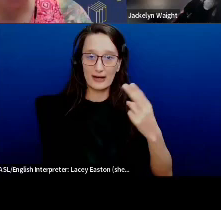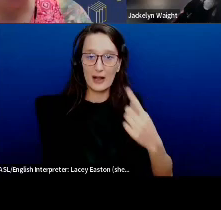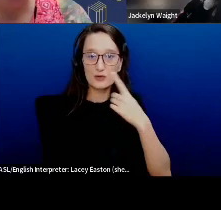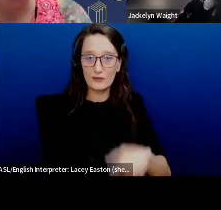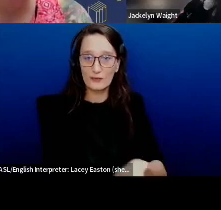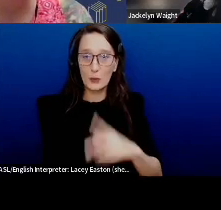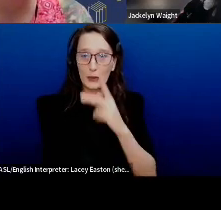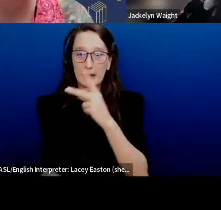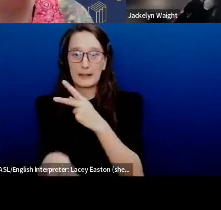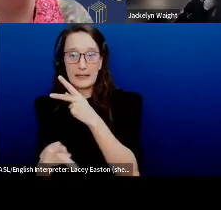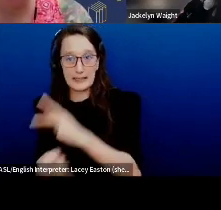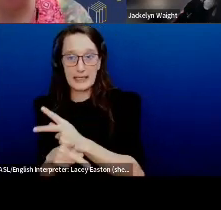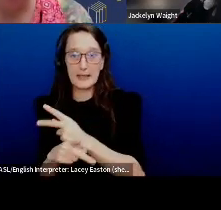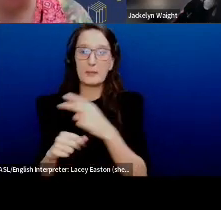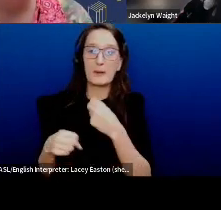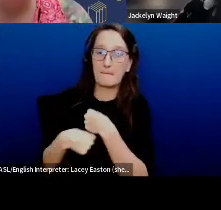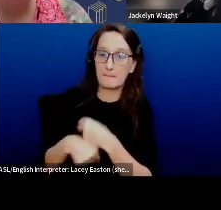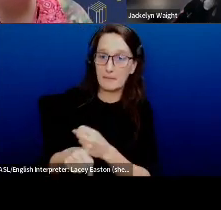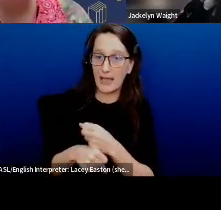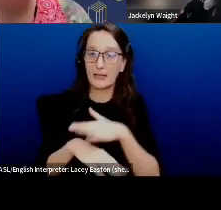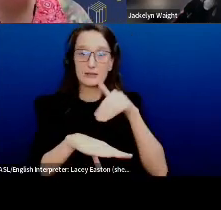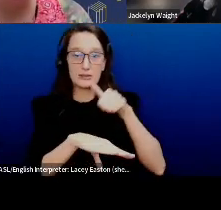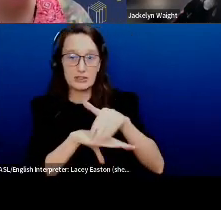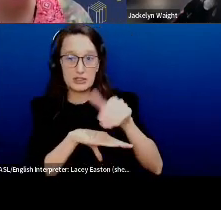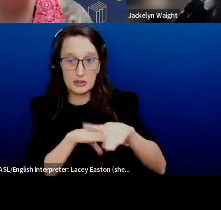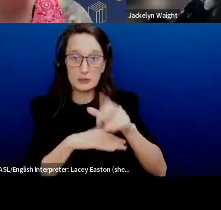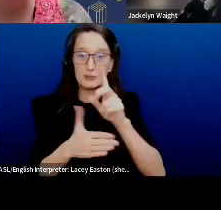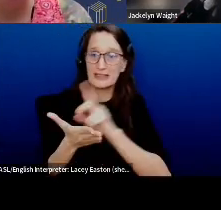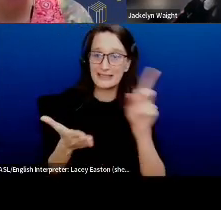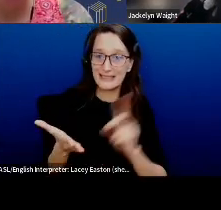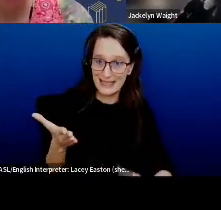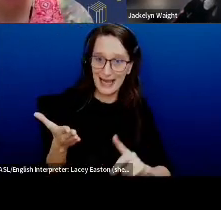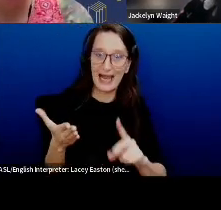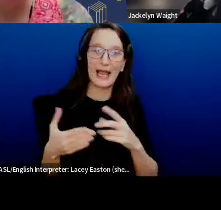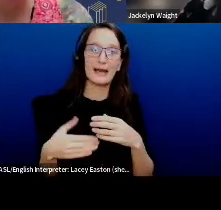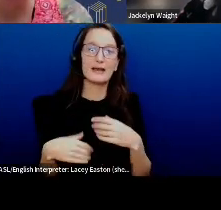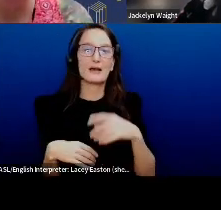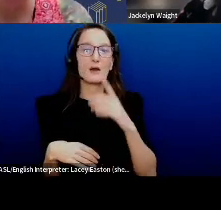la modificación y la distribución de braille, letra grande, grabaciones especiales y otras